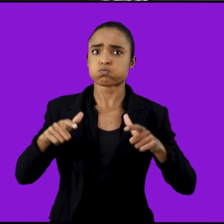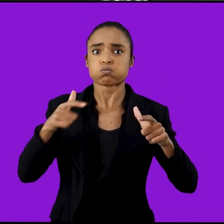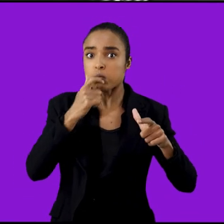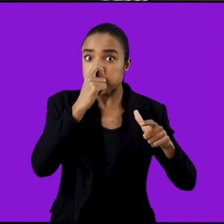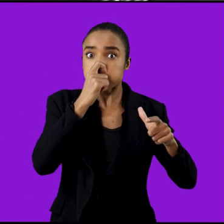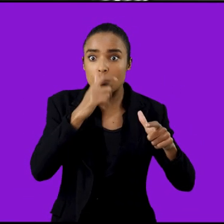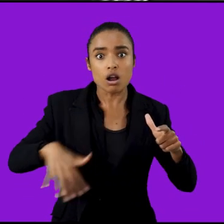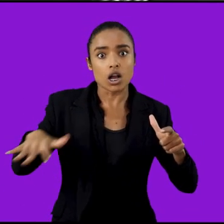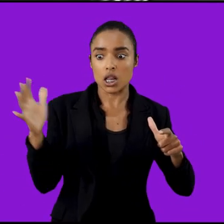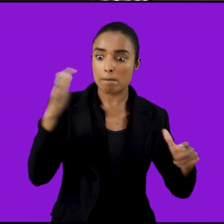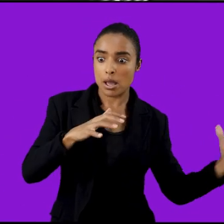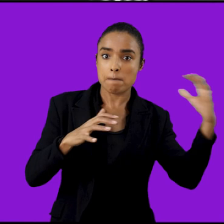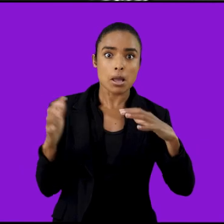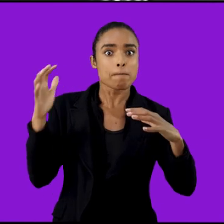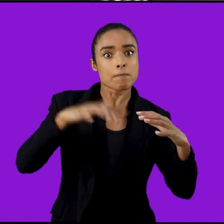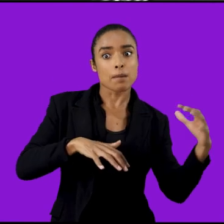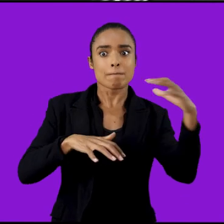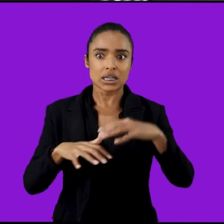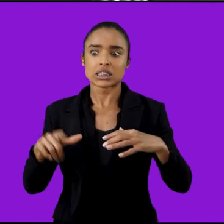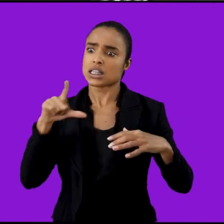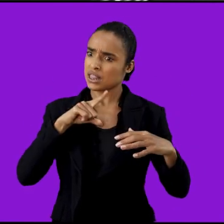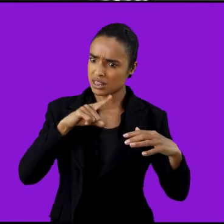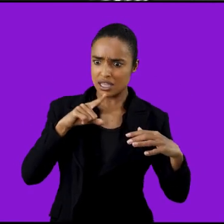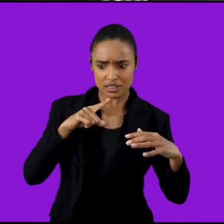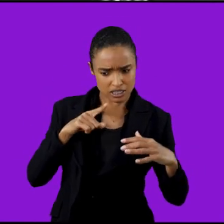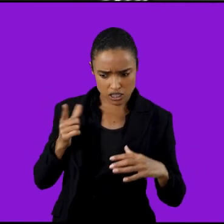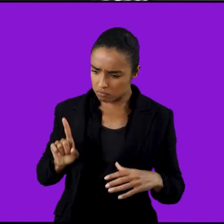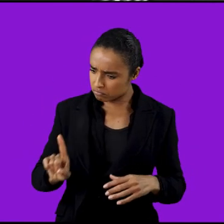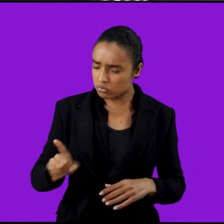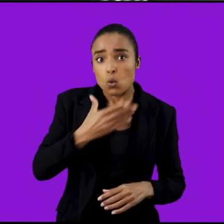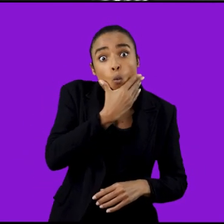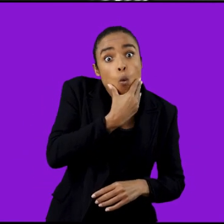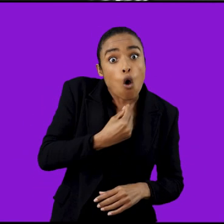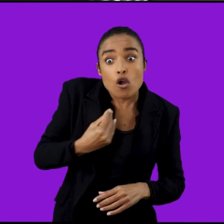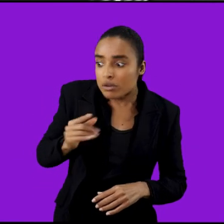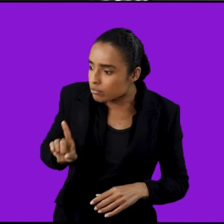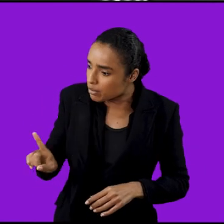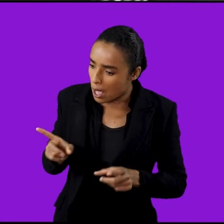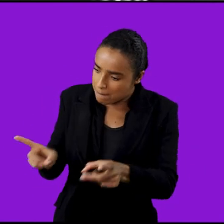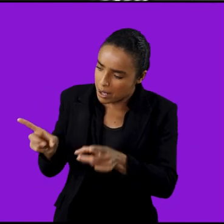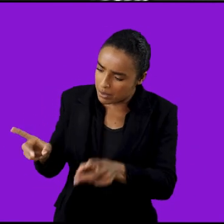que ele faz lota. E assim, ele tá lá, sabe? Assim, tipo, vendendo junto. Tá, lá, sim.